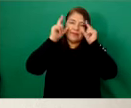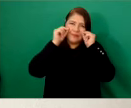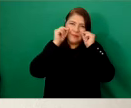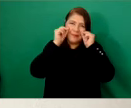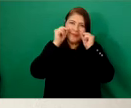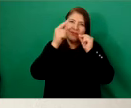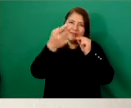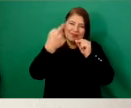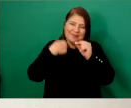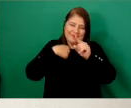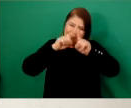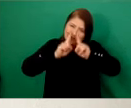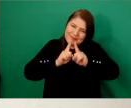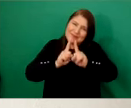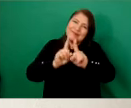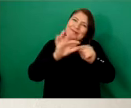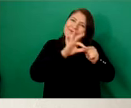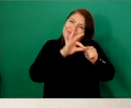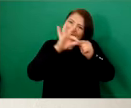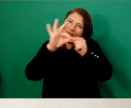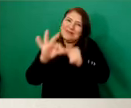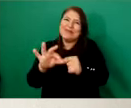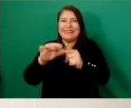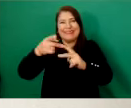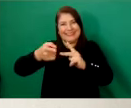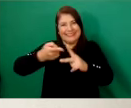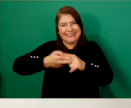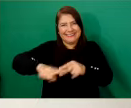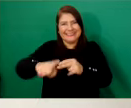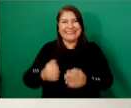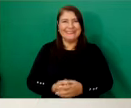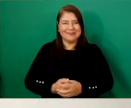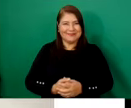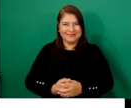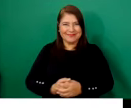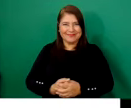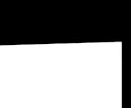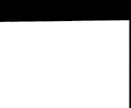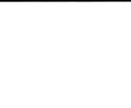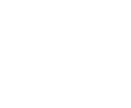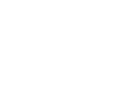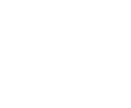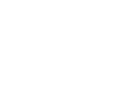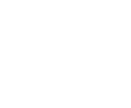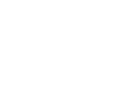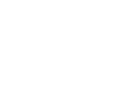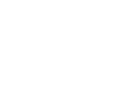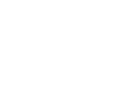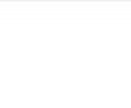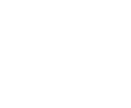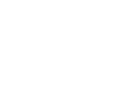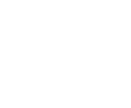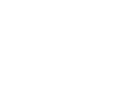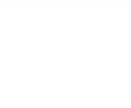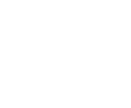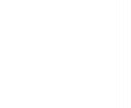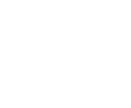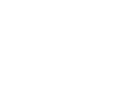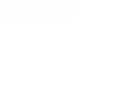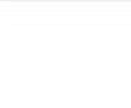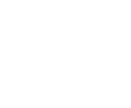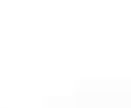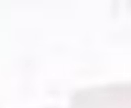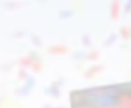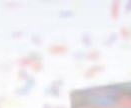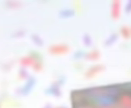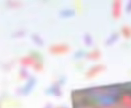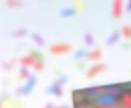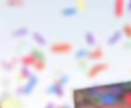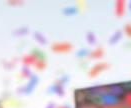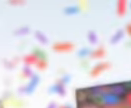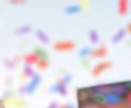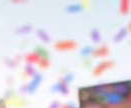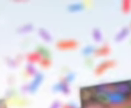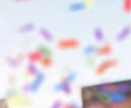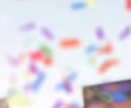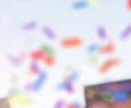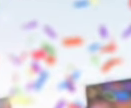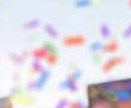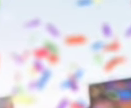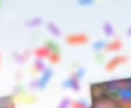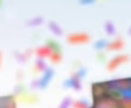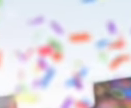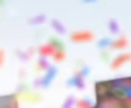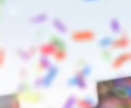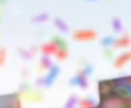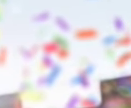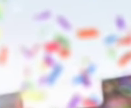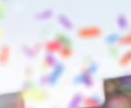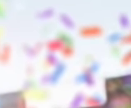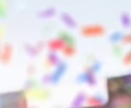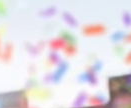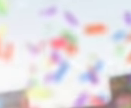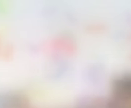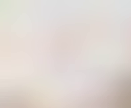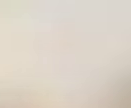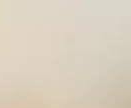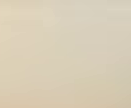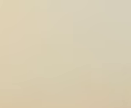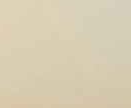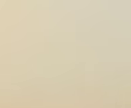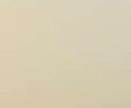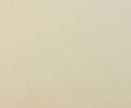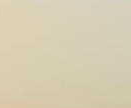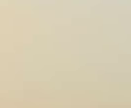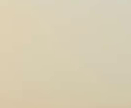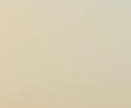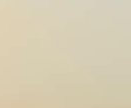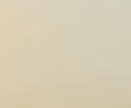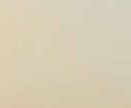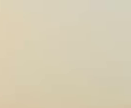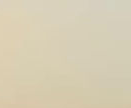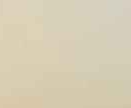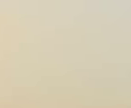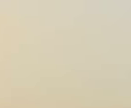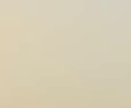los ojos y déjate guiar, comenzamos!